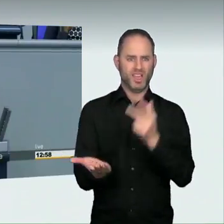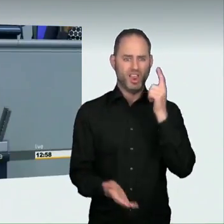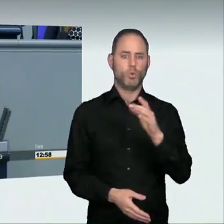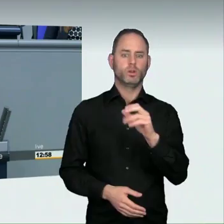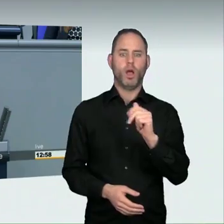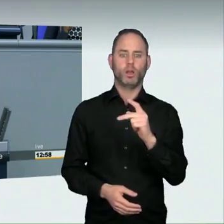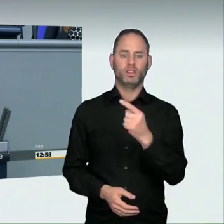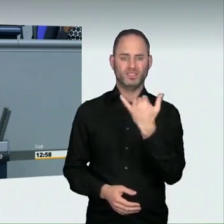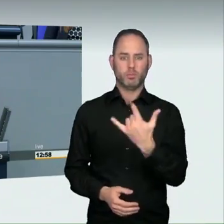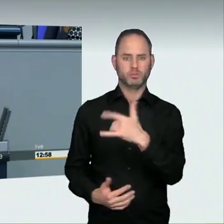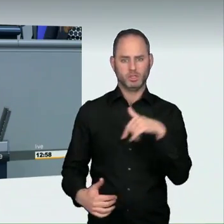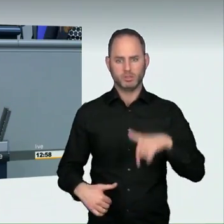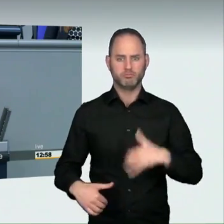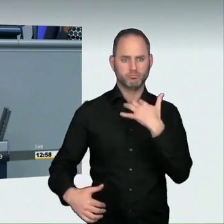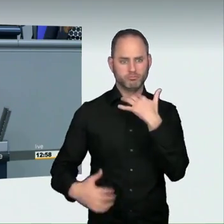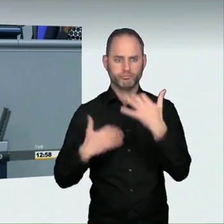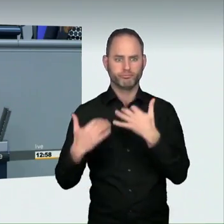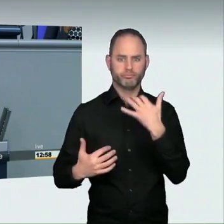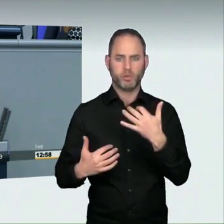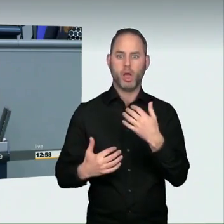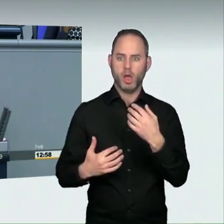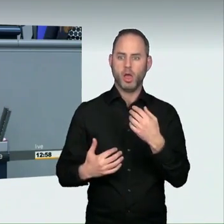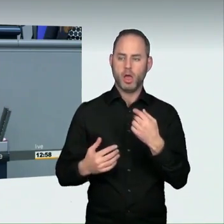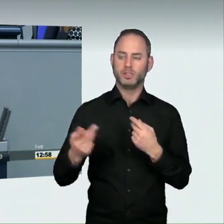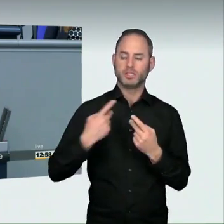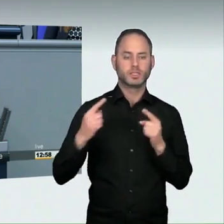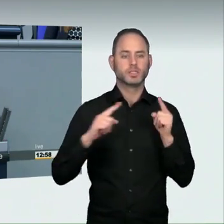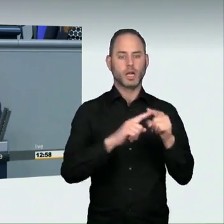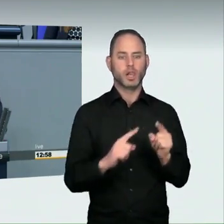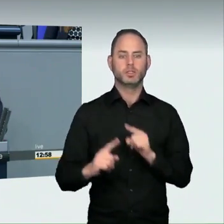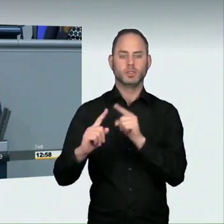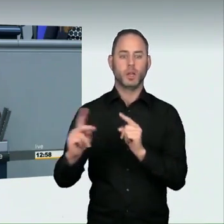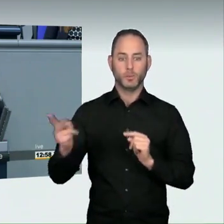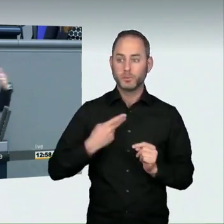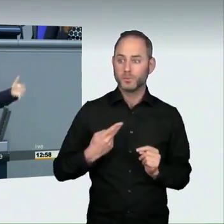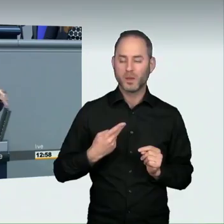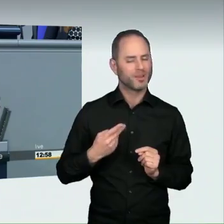in die gleiche Richtung gehen, meine Damen und Herren. Sie reden von Artikel 14 Grundgesetz und sagen, es müsste